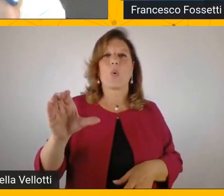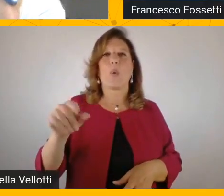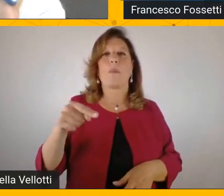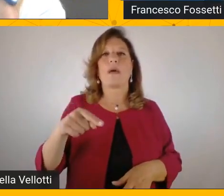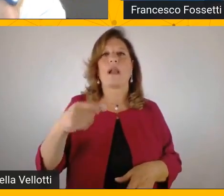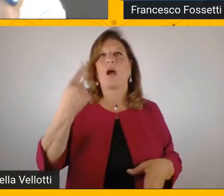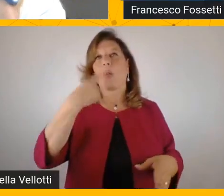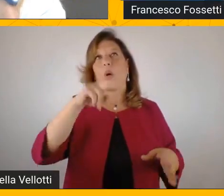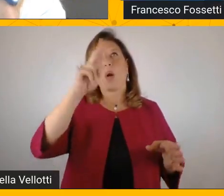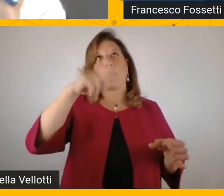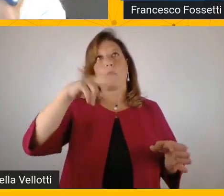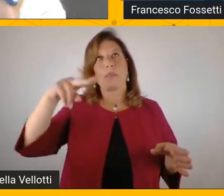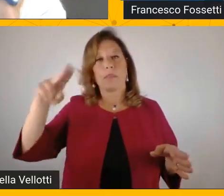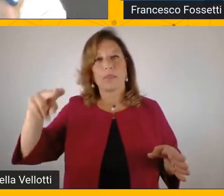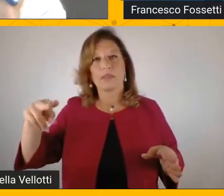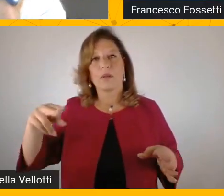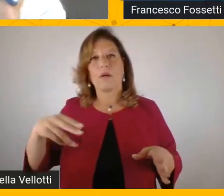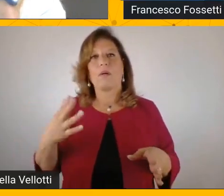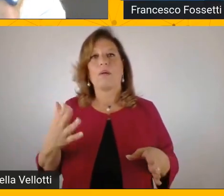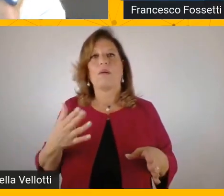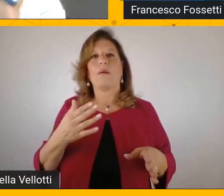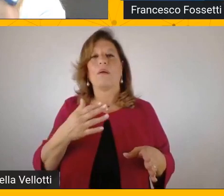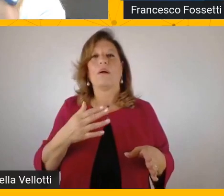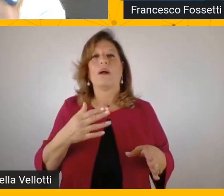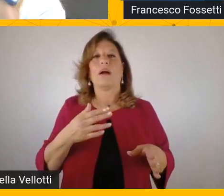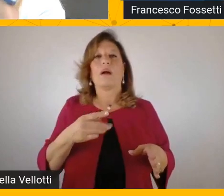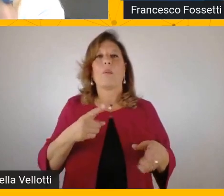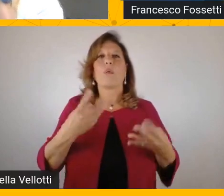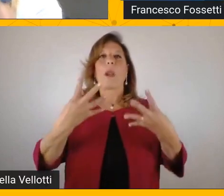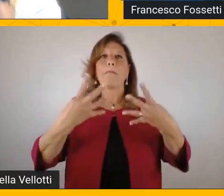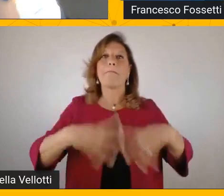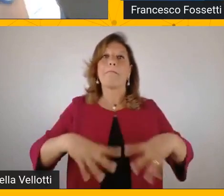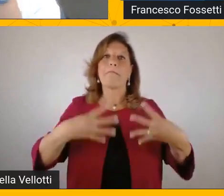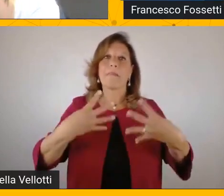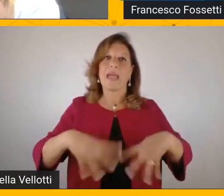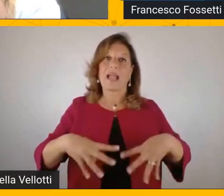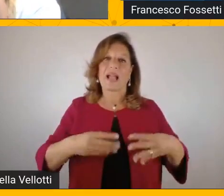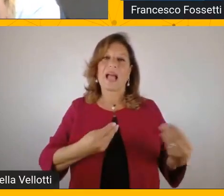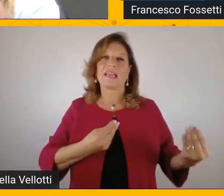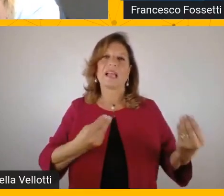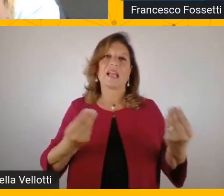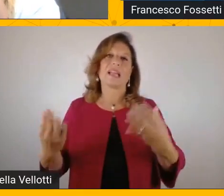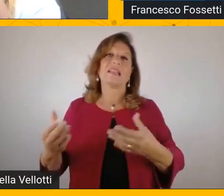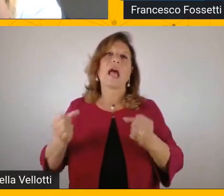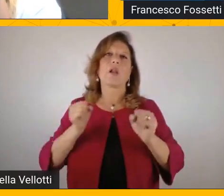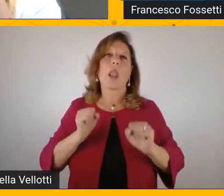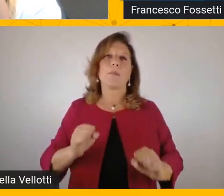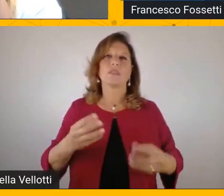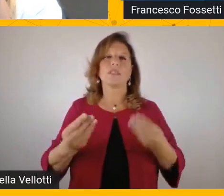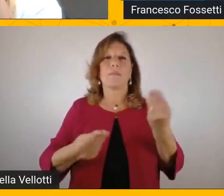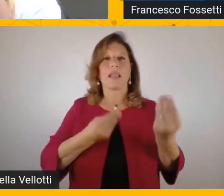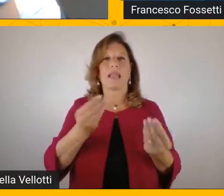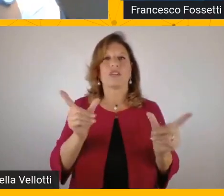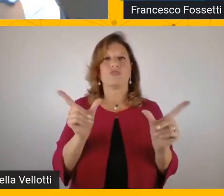corrente pittorica eh oppure anche delle meccaniche che